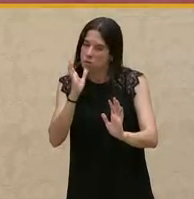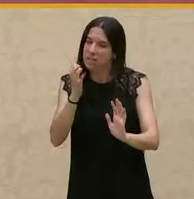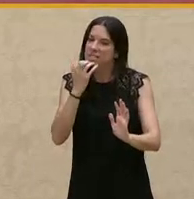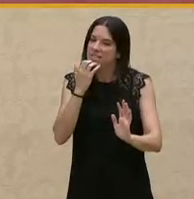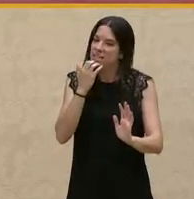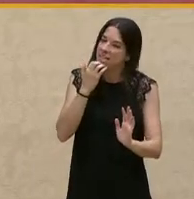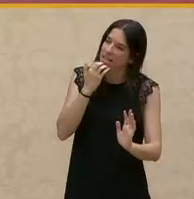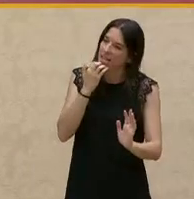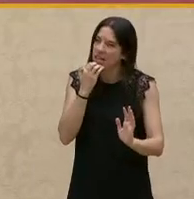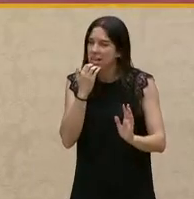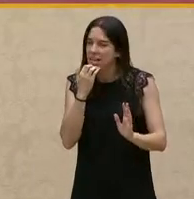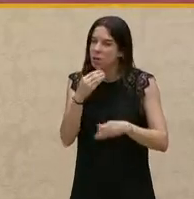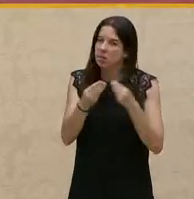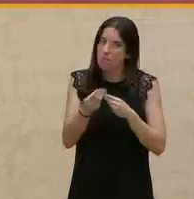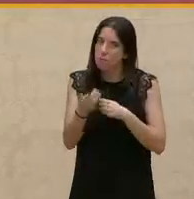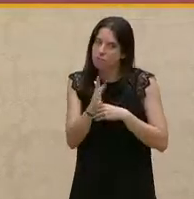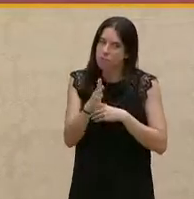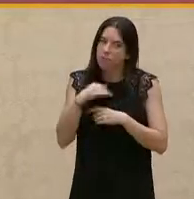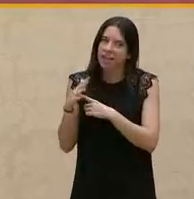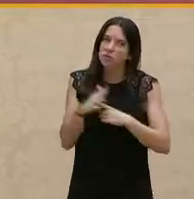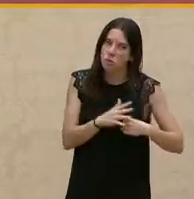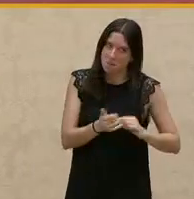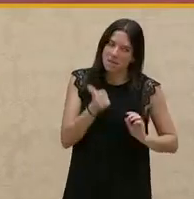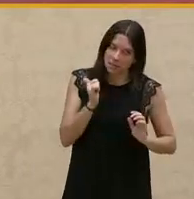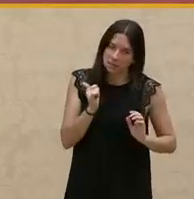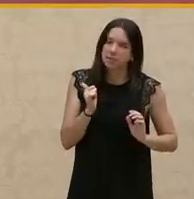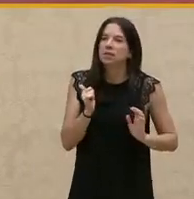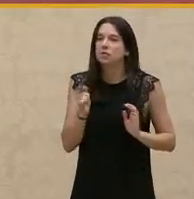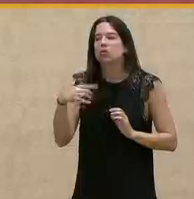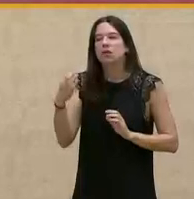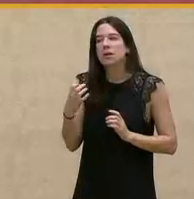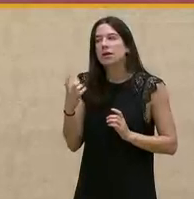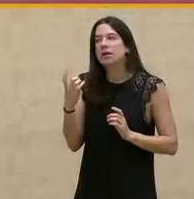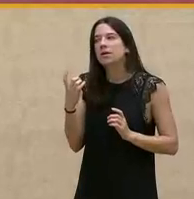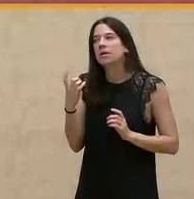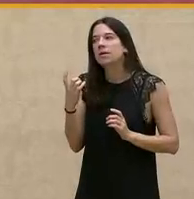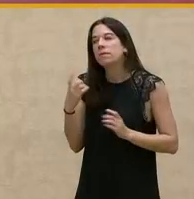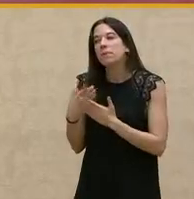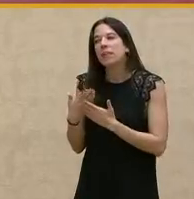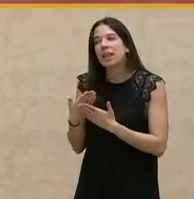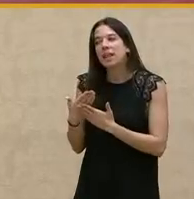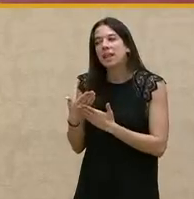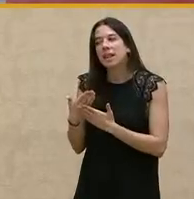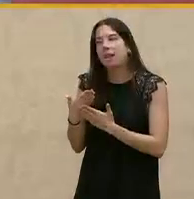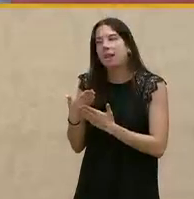en consideración, puede ser excluyente y por tanto tenemos que optar a pedir a esos CHATGPT,